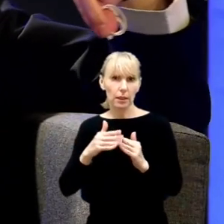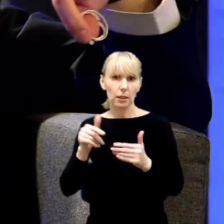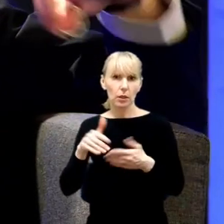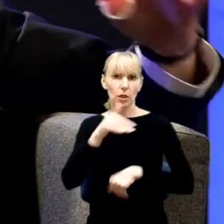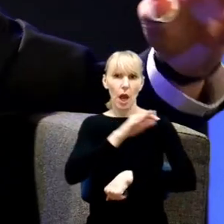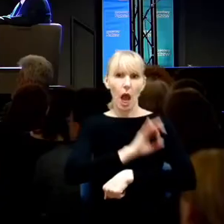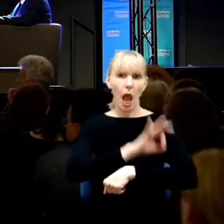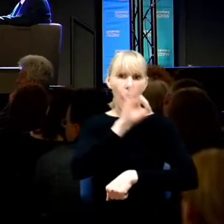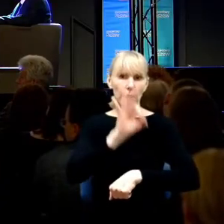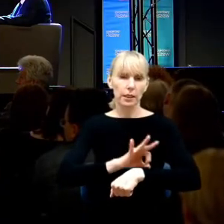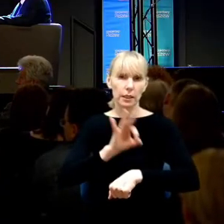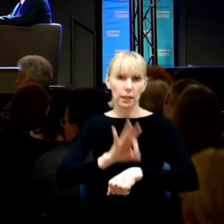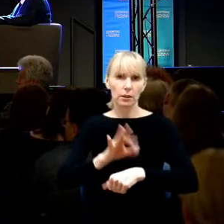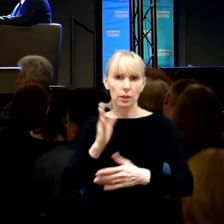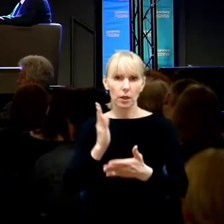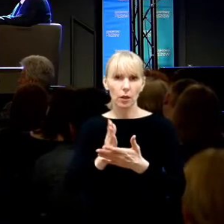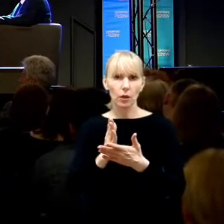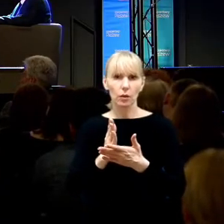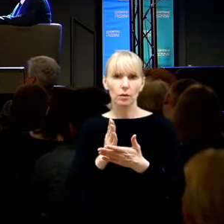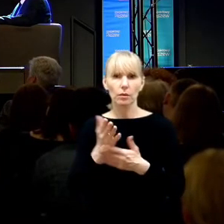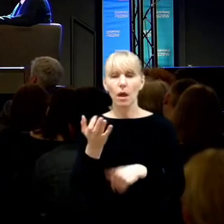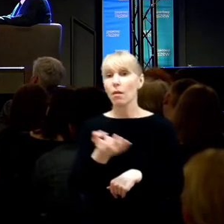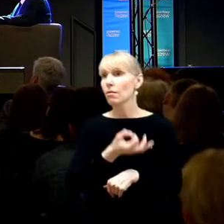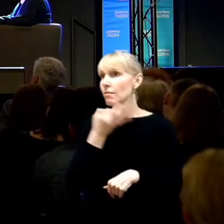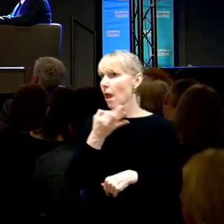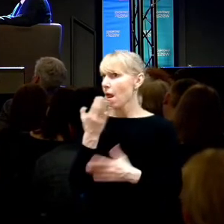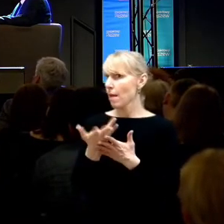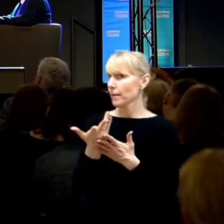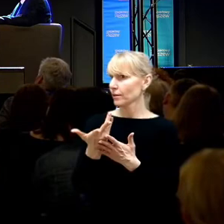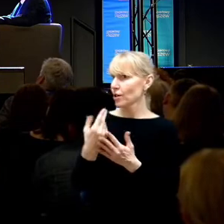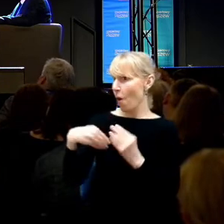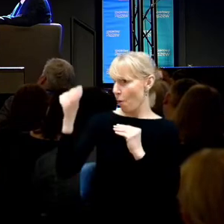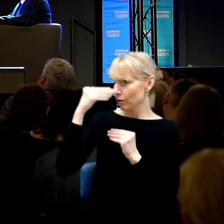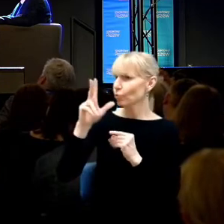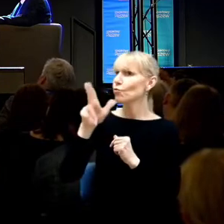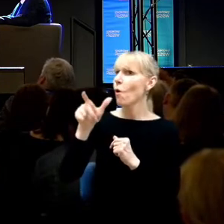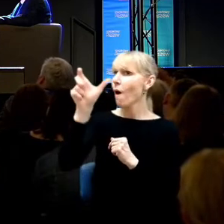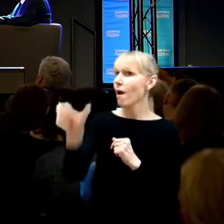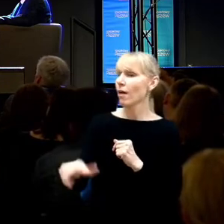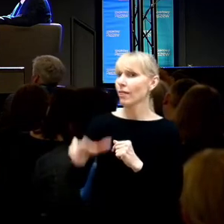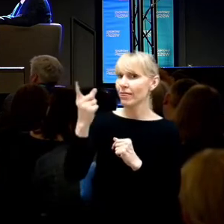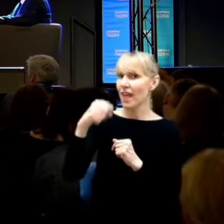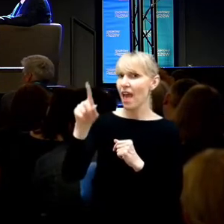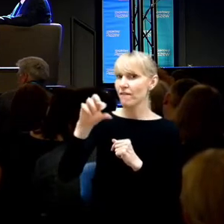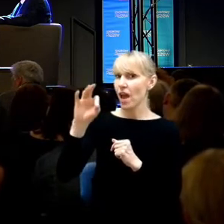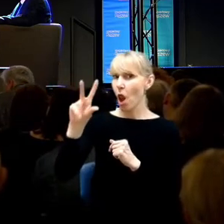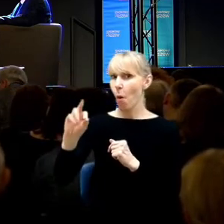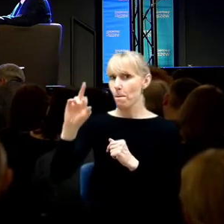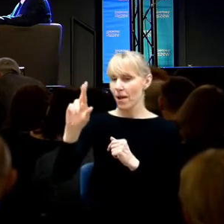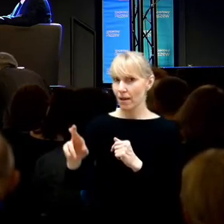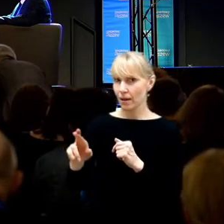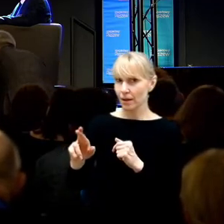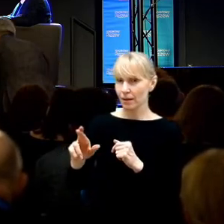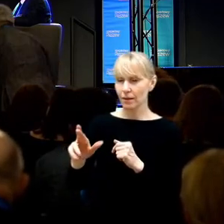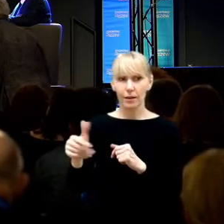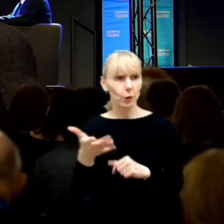Najlepiej się uczyć jak developerów. Dlaczego im się udaje? I być może nam samorządowcom zabrakło czy brakuje takiej wiedzy,